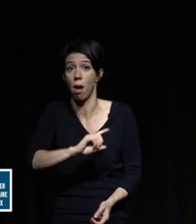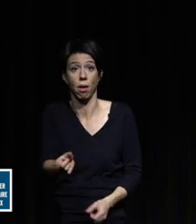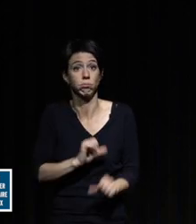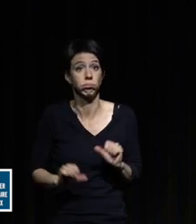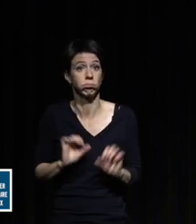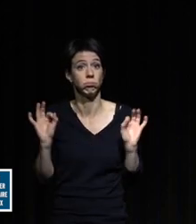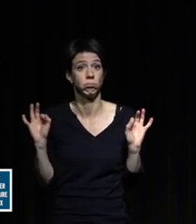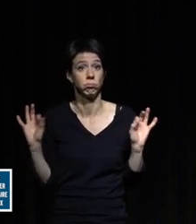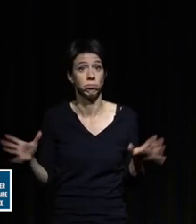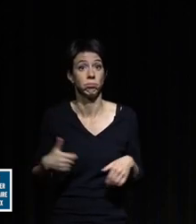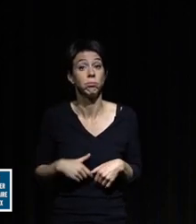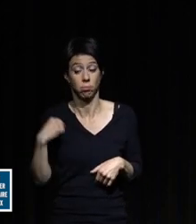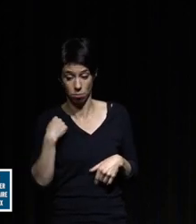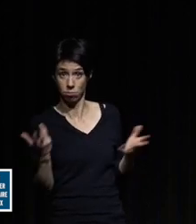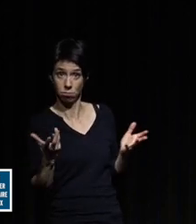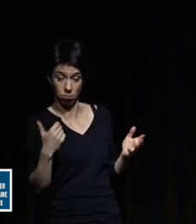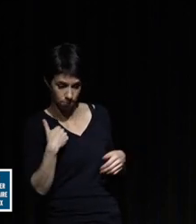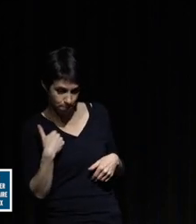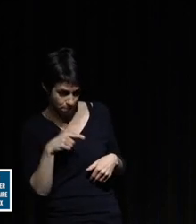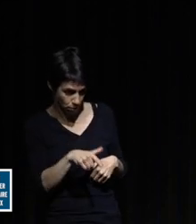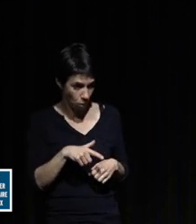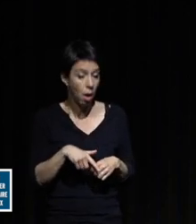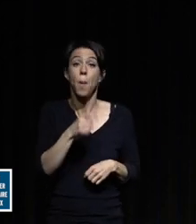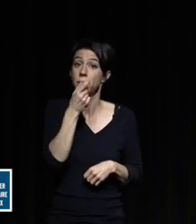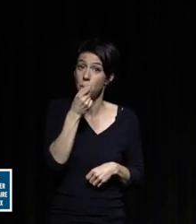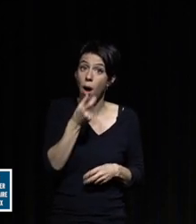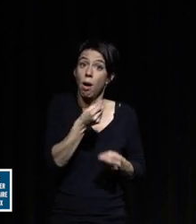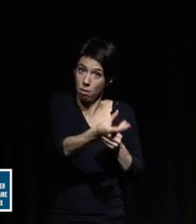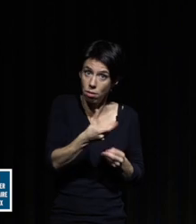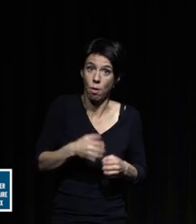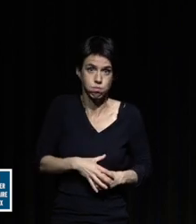avec un traitement médical mais aussi s'il est isolé s'il est plutôt facile à traiter je vais